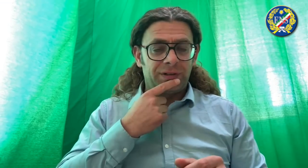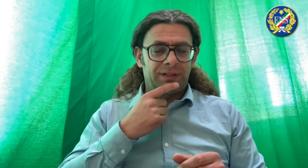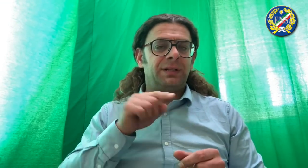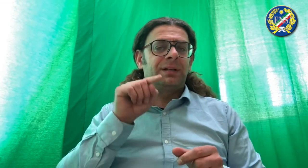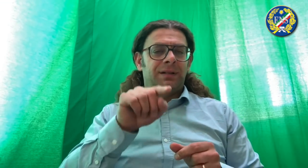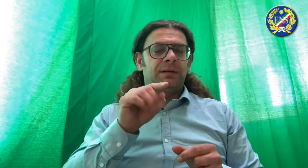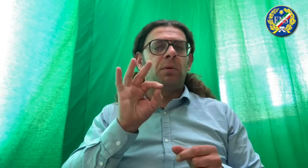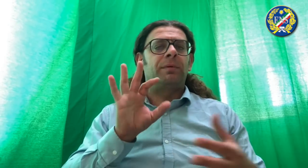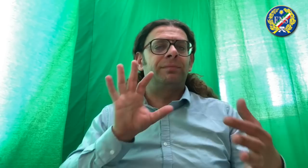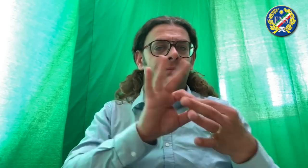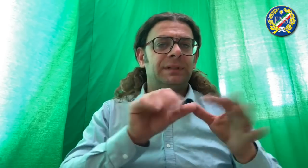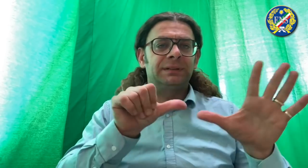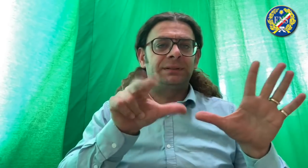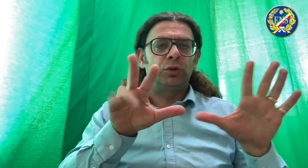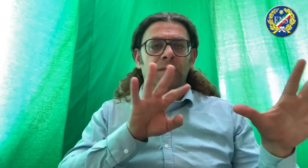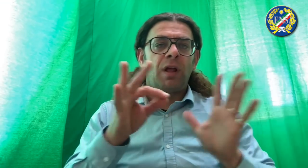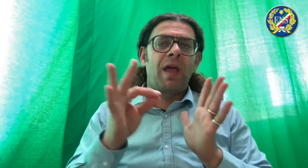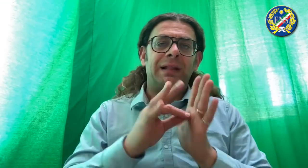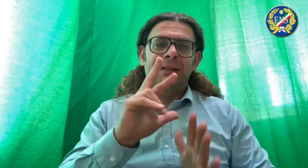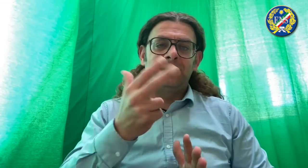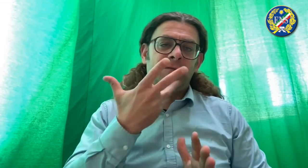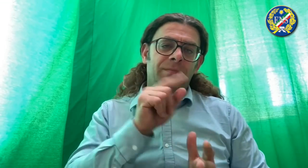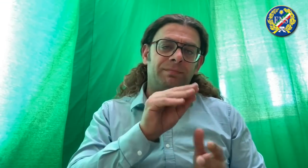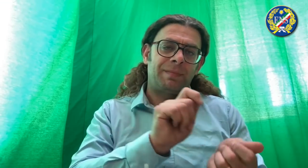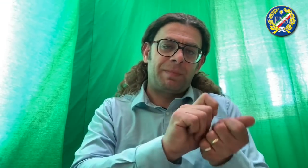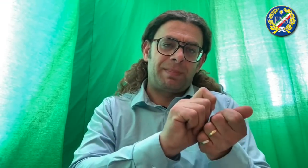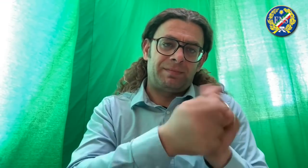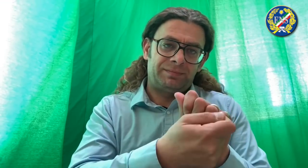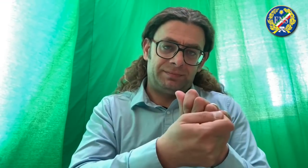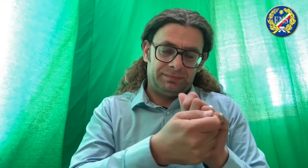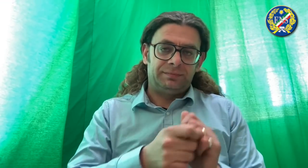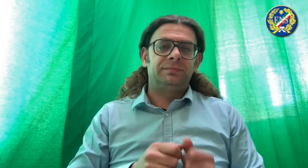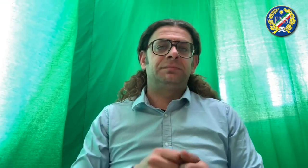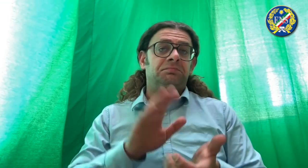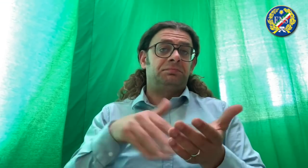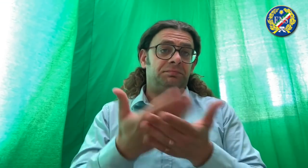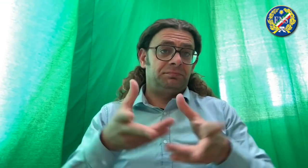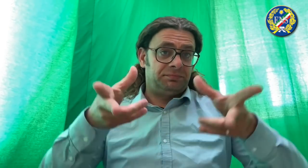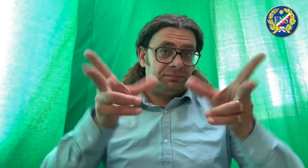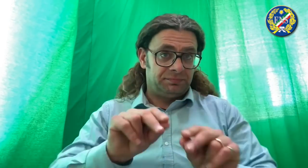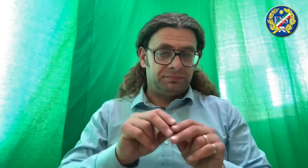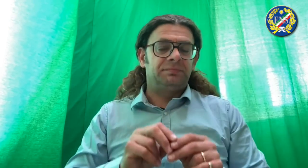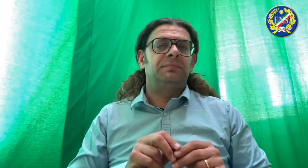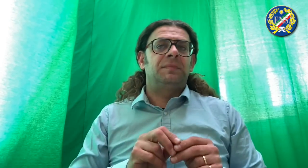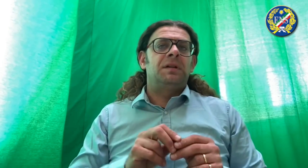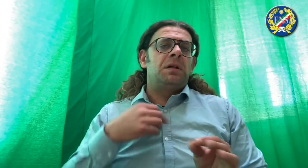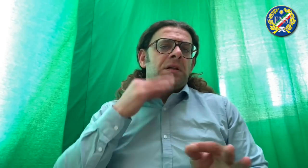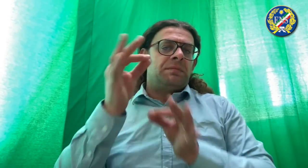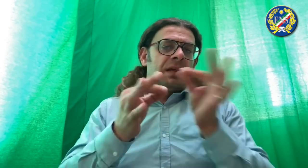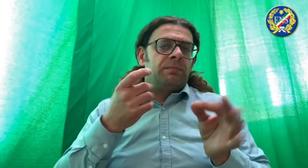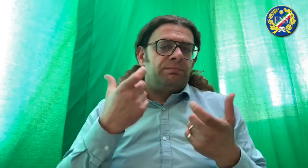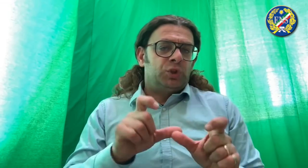all’articolo 3 della legge 68/1999 che è da modificare.